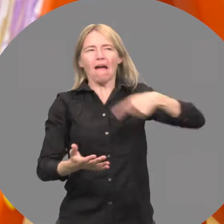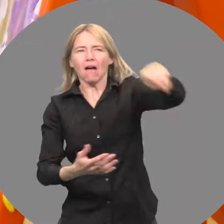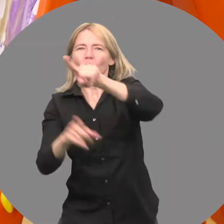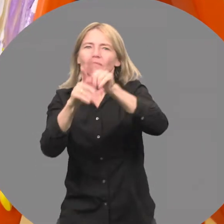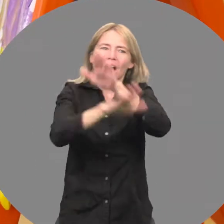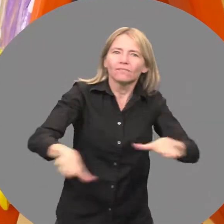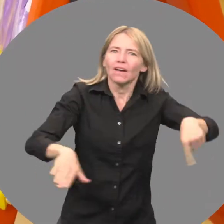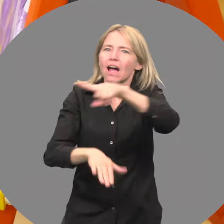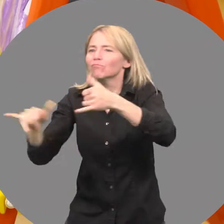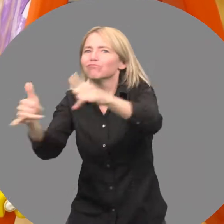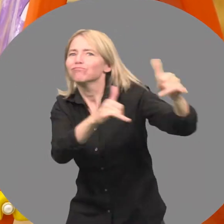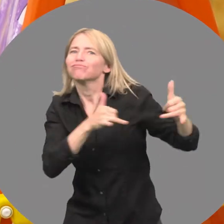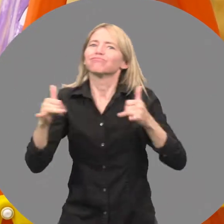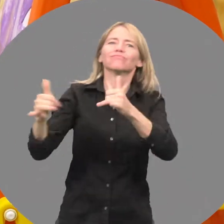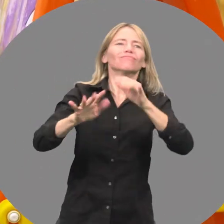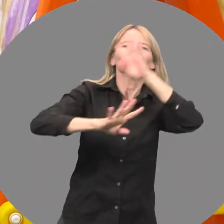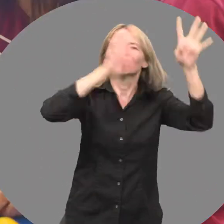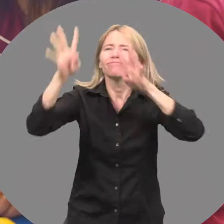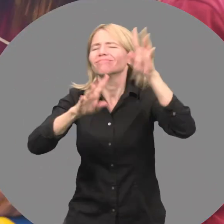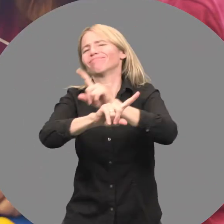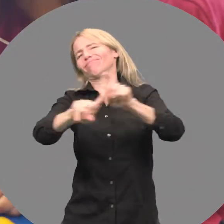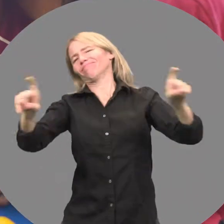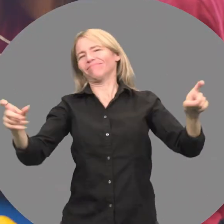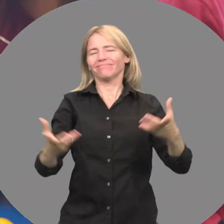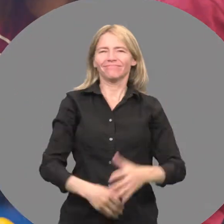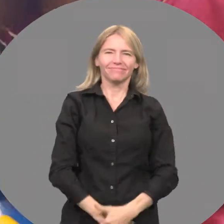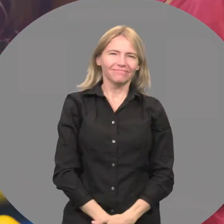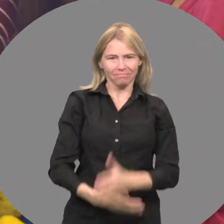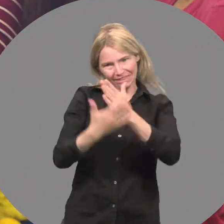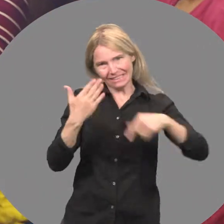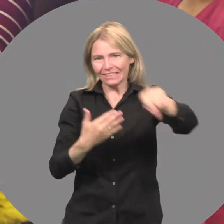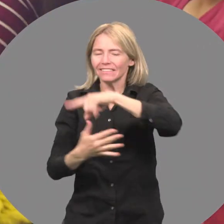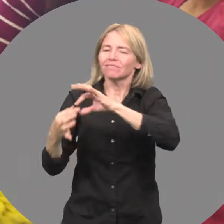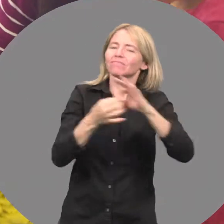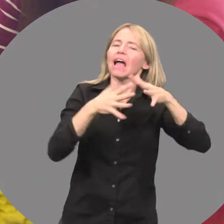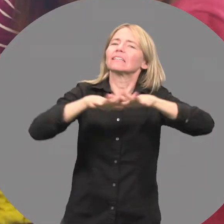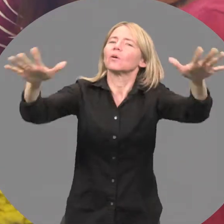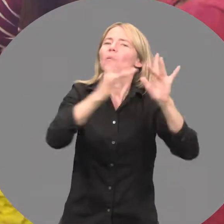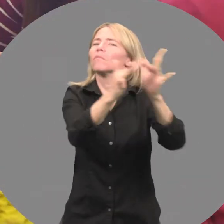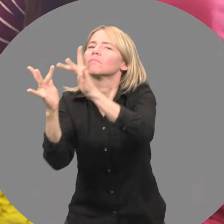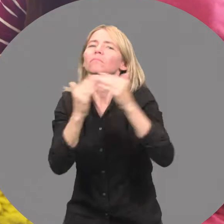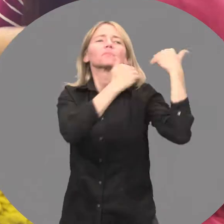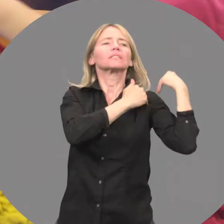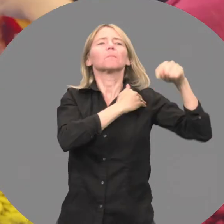aux parents et aux enfants de s'amuser et d'explorer leur créativité. En faisant partie d'un réseau, les responsables de garde à domicile peuvent échanger des idées et partager des activités.